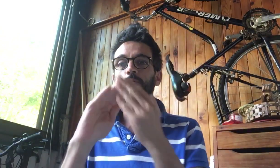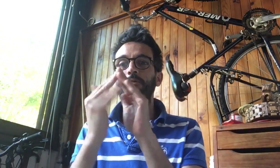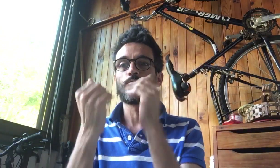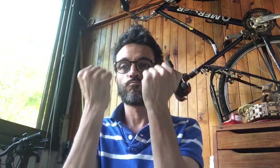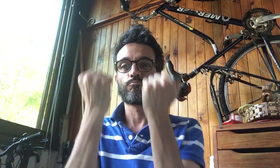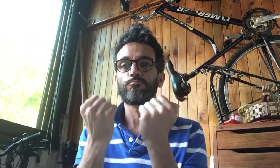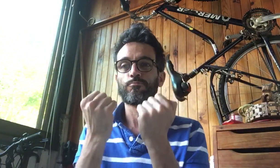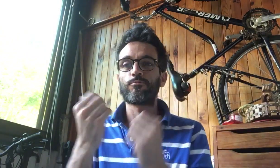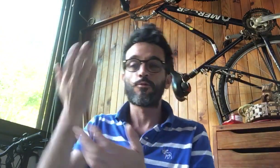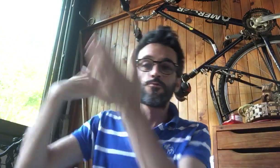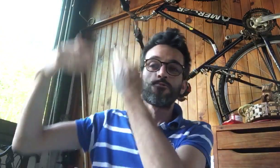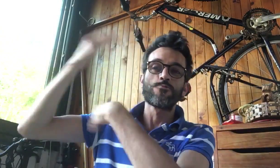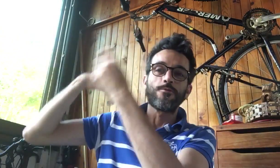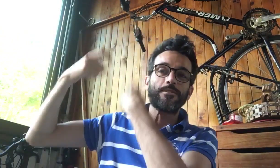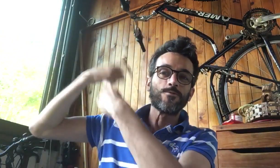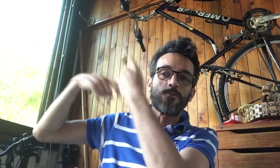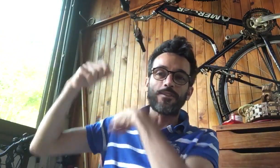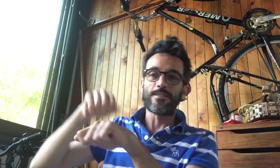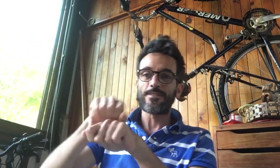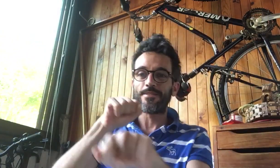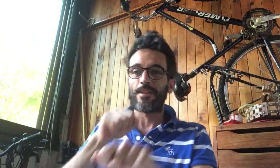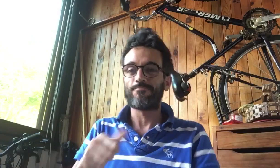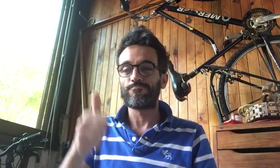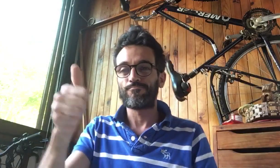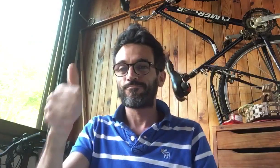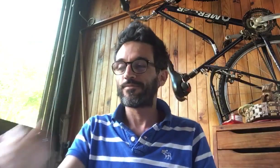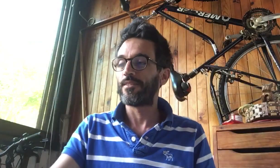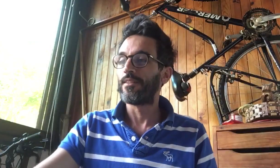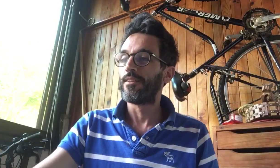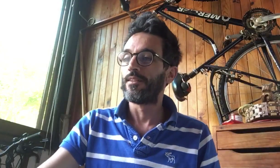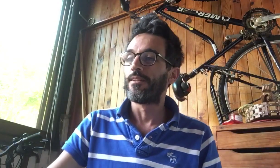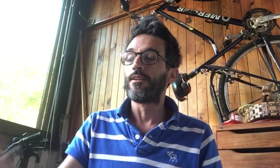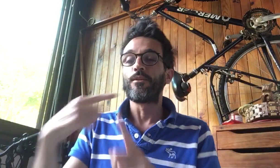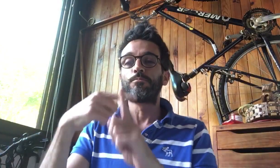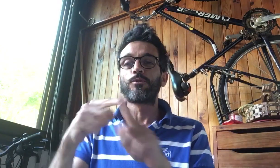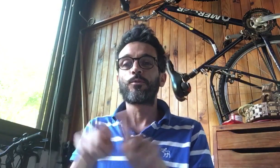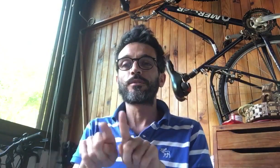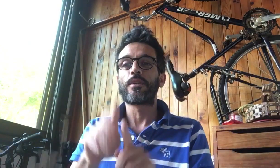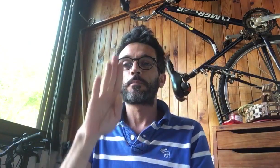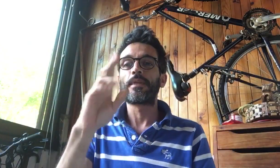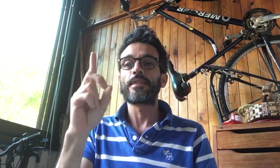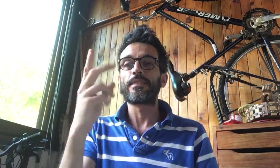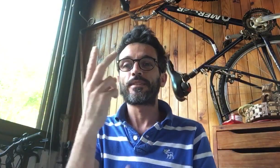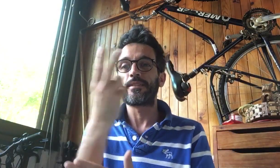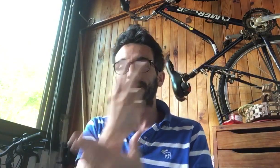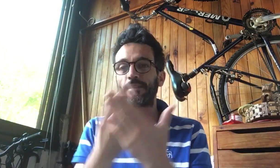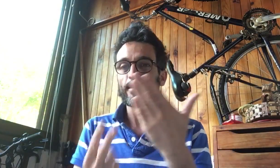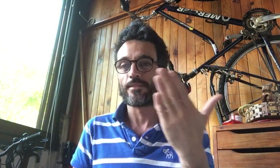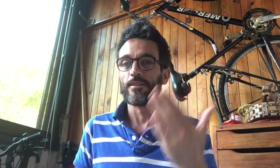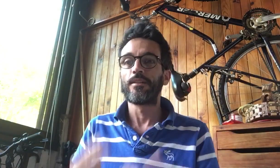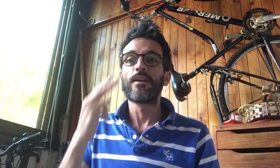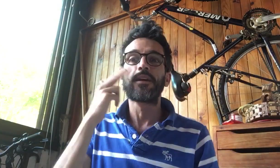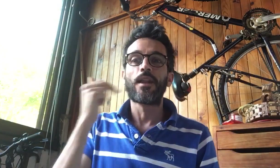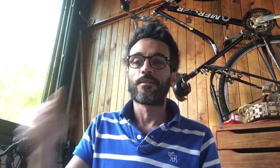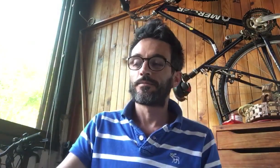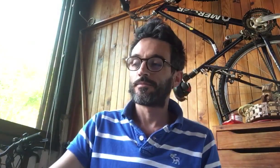Une communauté forte autrefois. Et aussi une BD sur Laurent Clerc,